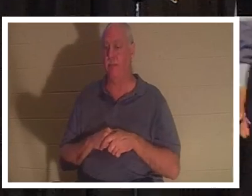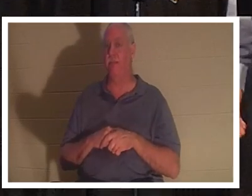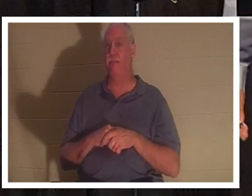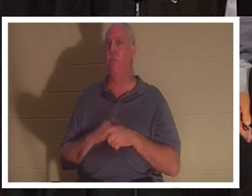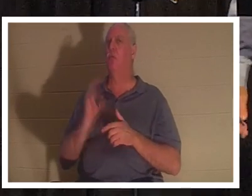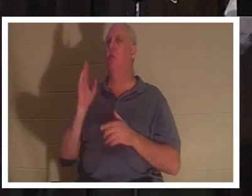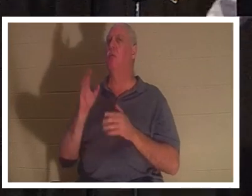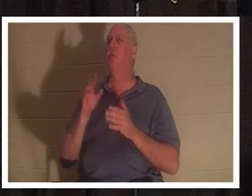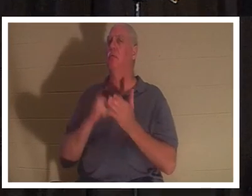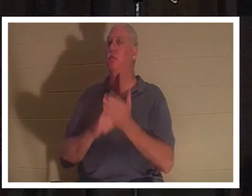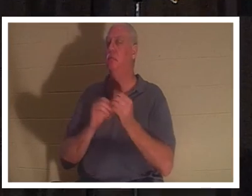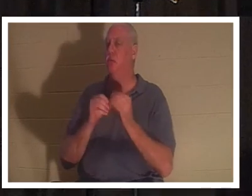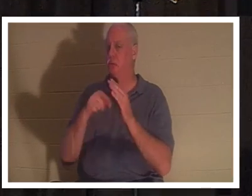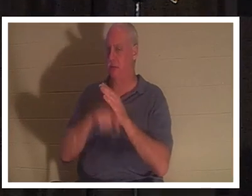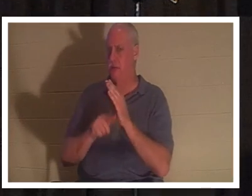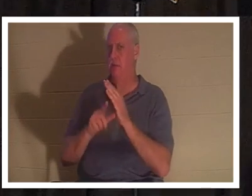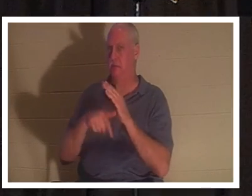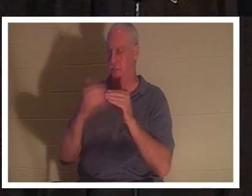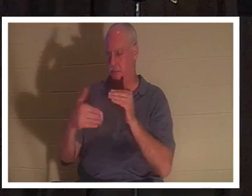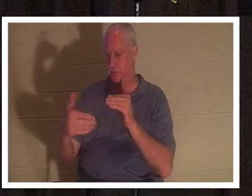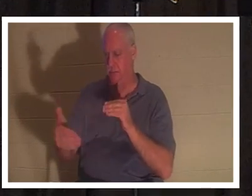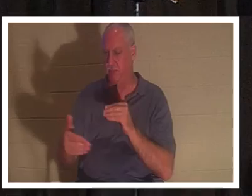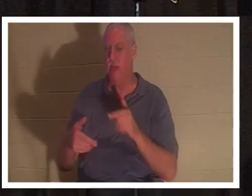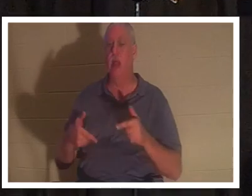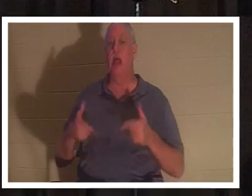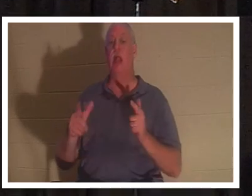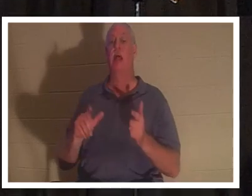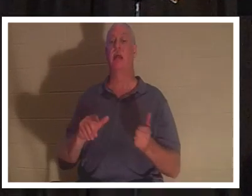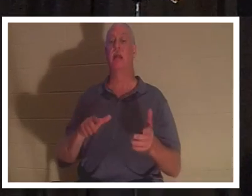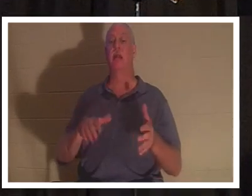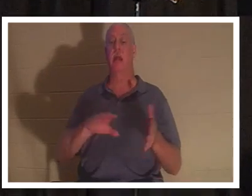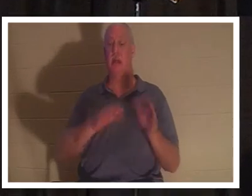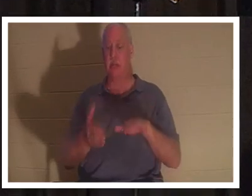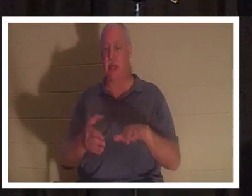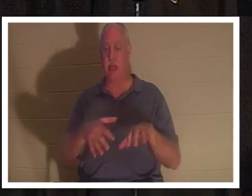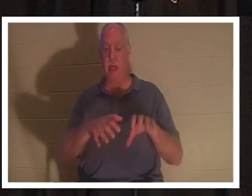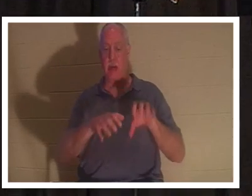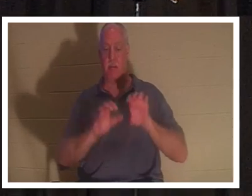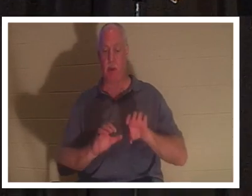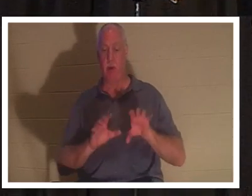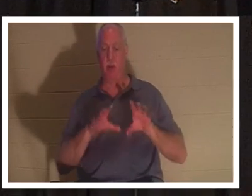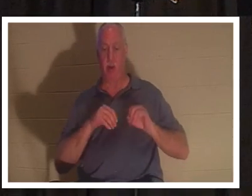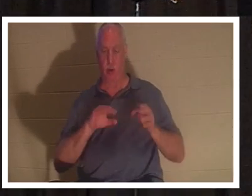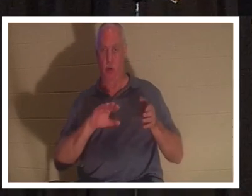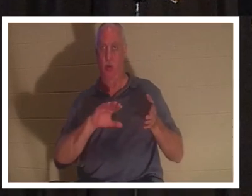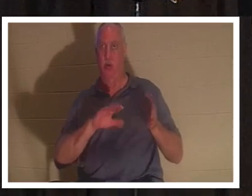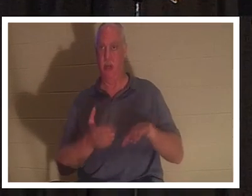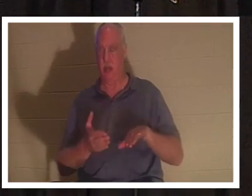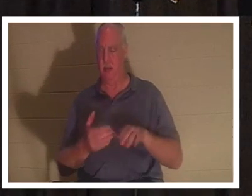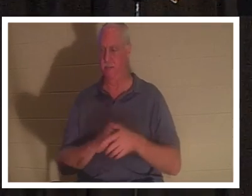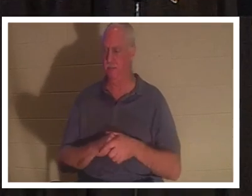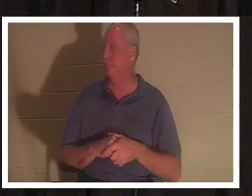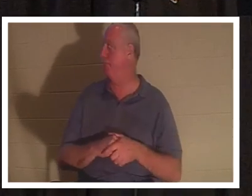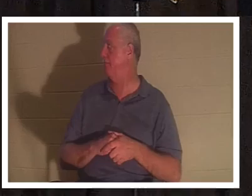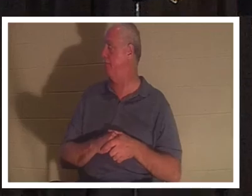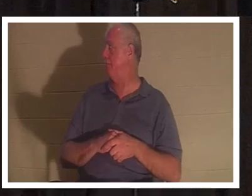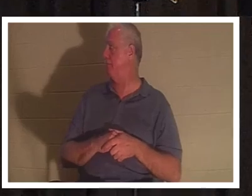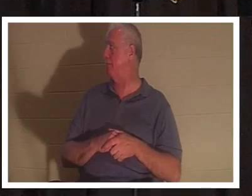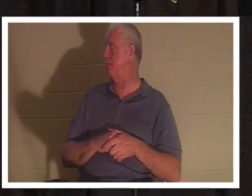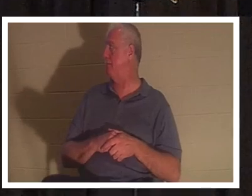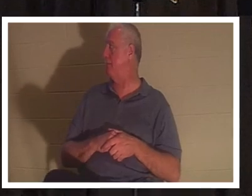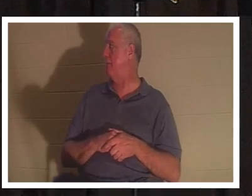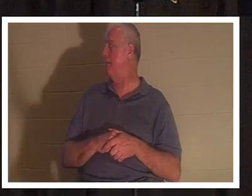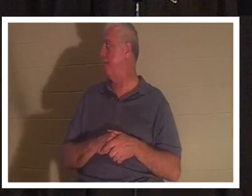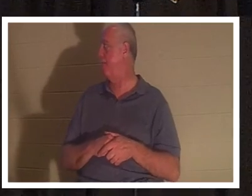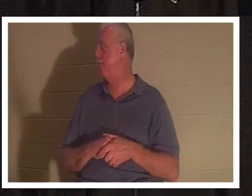。死者に自分の死者を埋葬させましょう。ホンダ CRV を購入し、